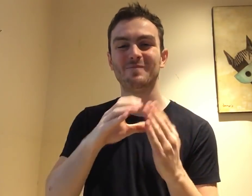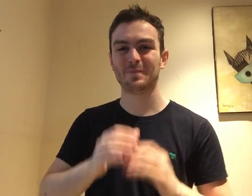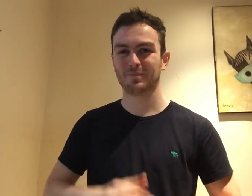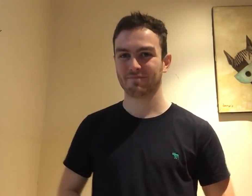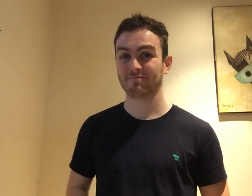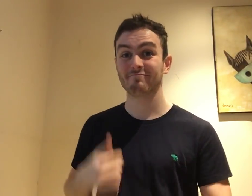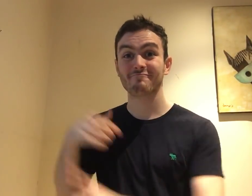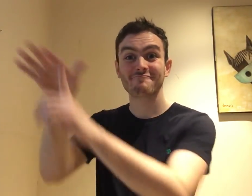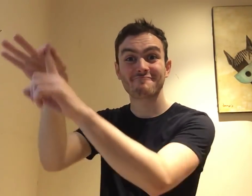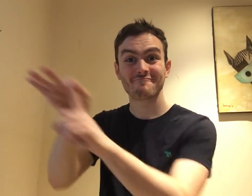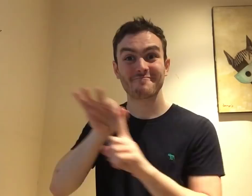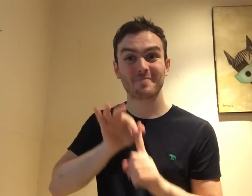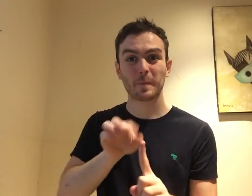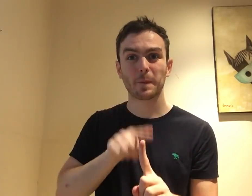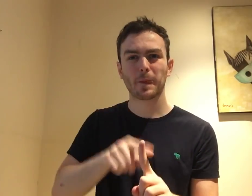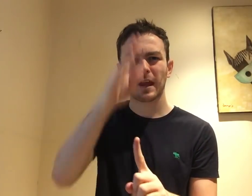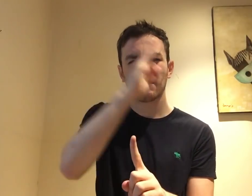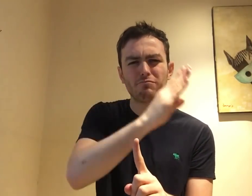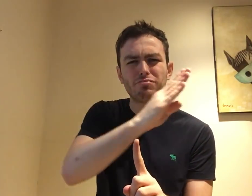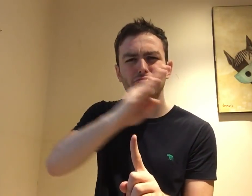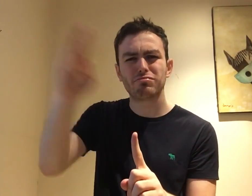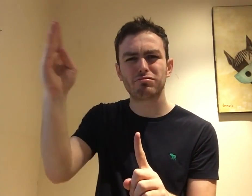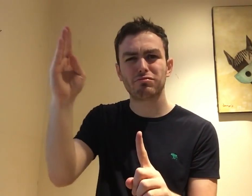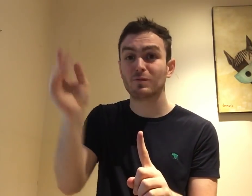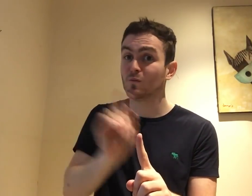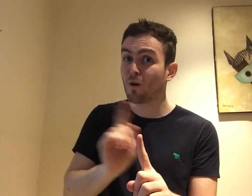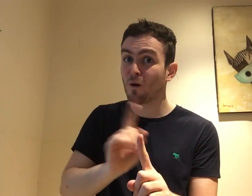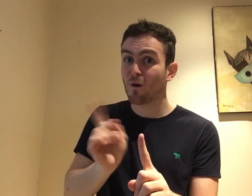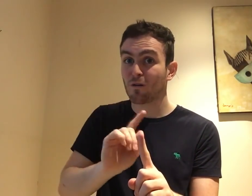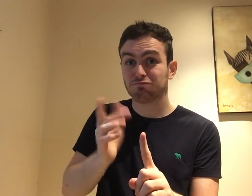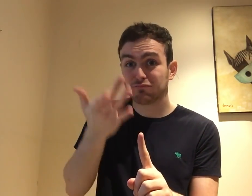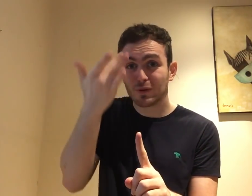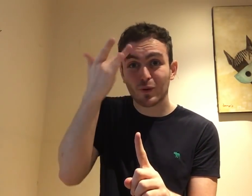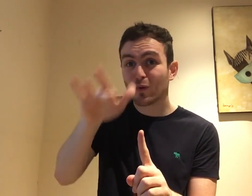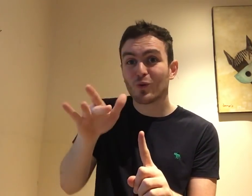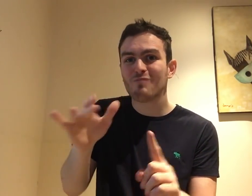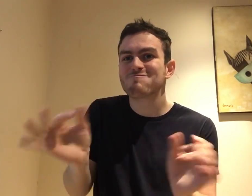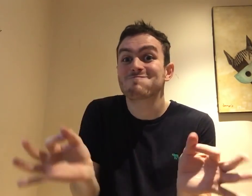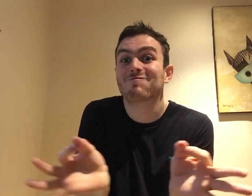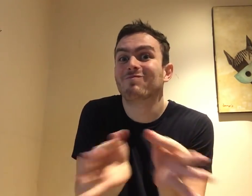Je vais raconter la vie d'une personne méconnue. C'est exceptionnel.